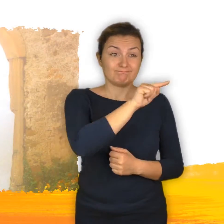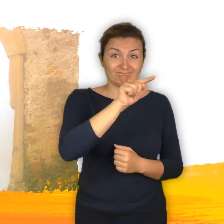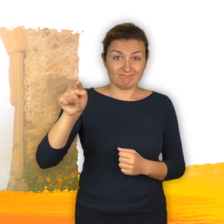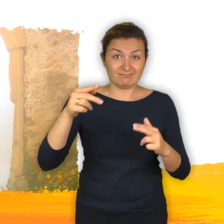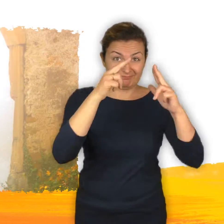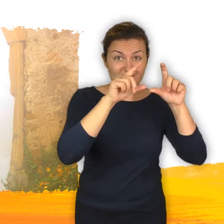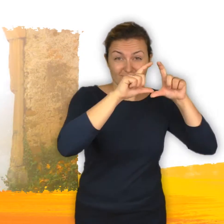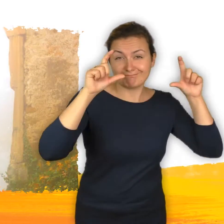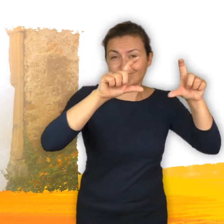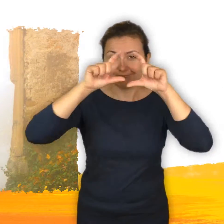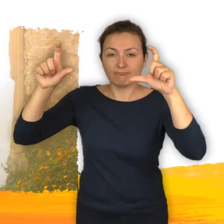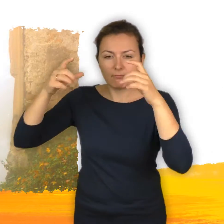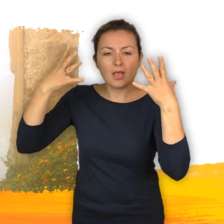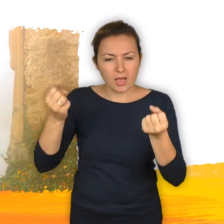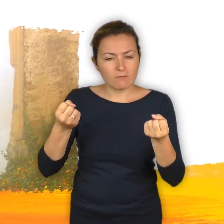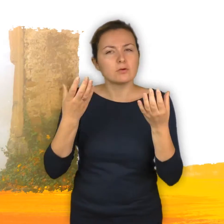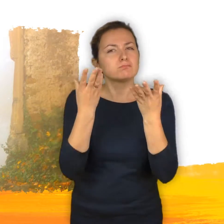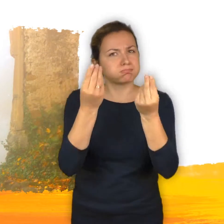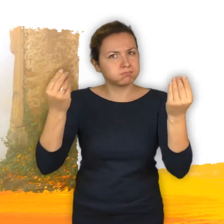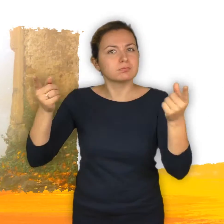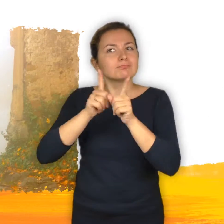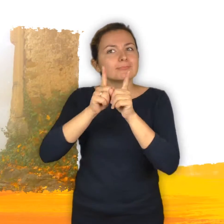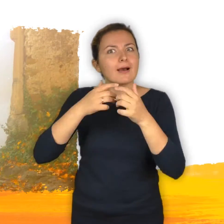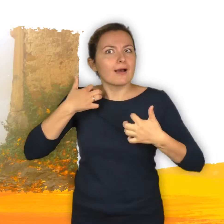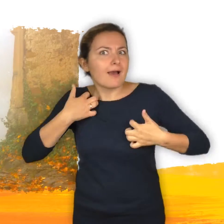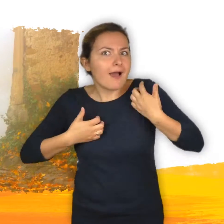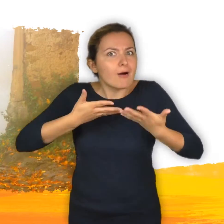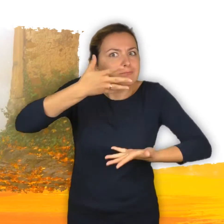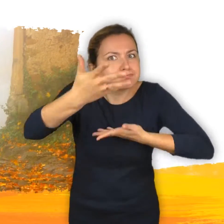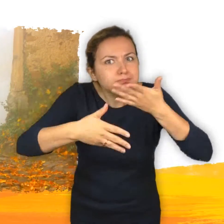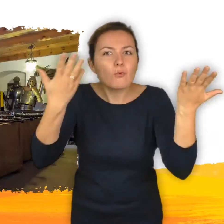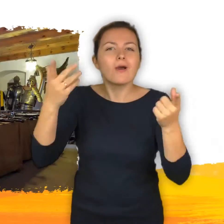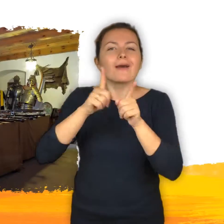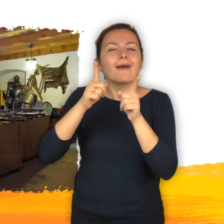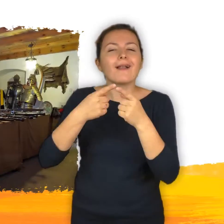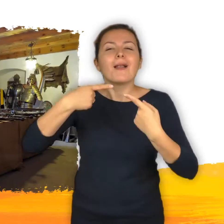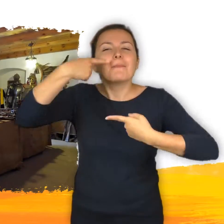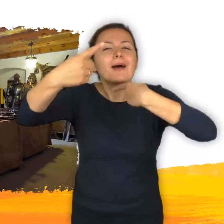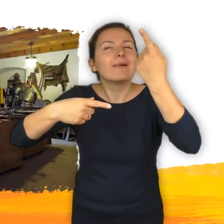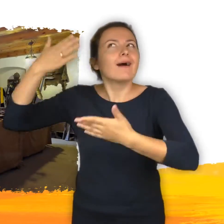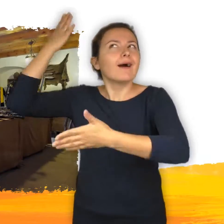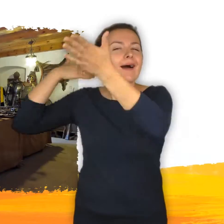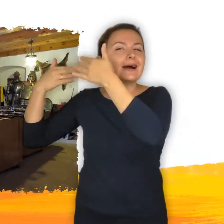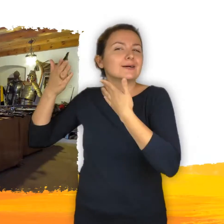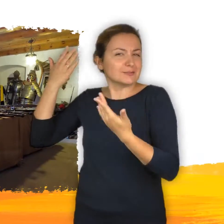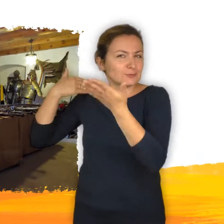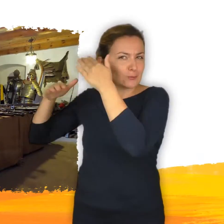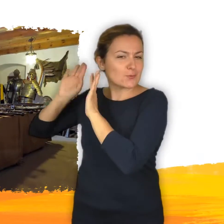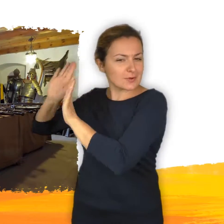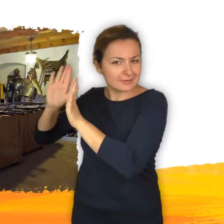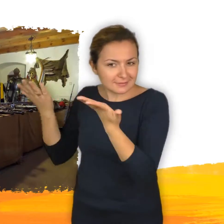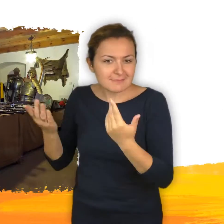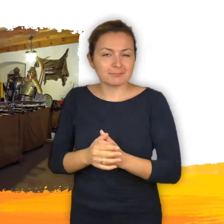Z tymi zamkami związane są ciekawe historie i legendy.